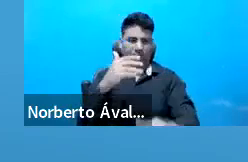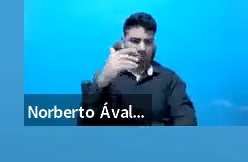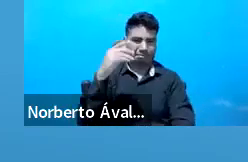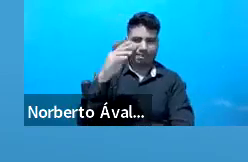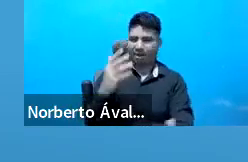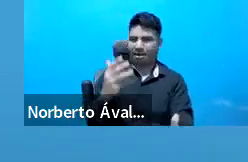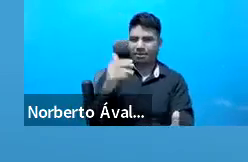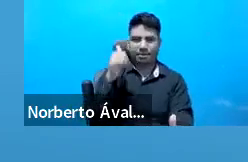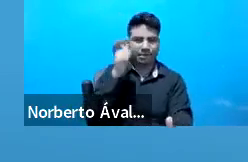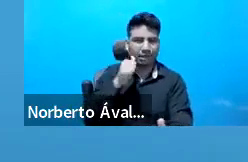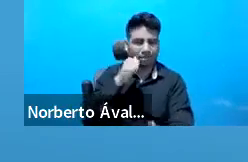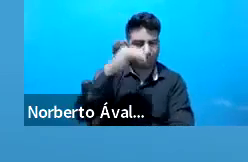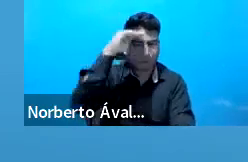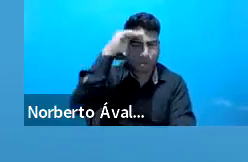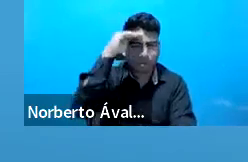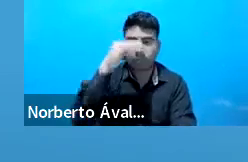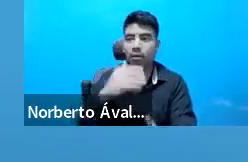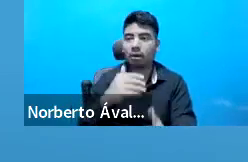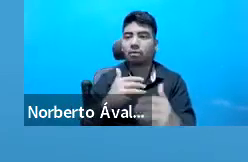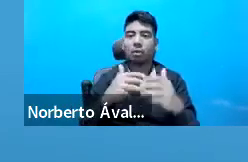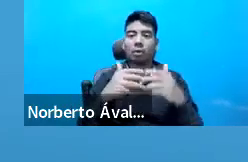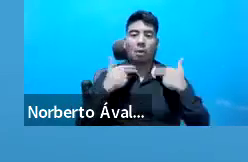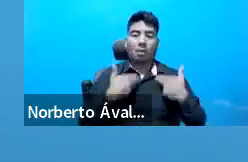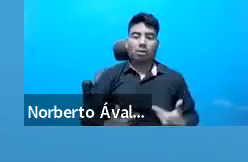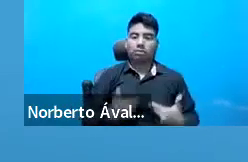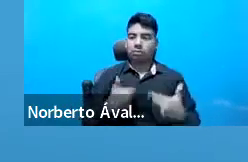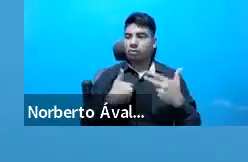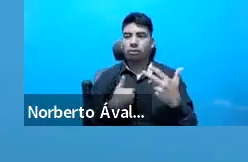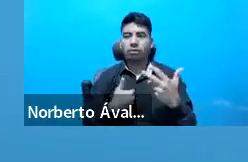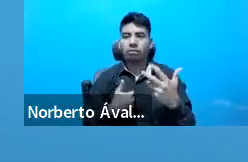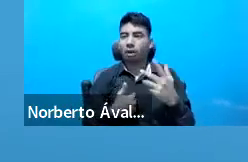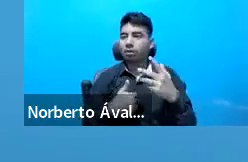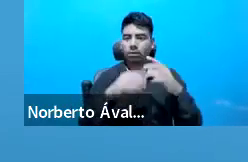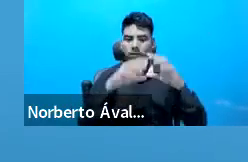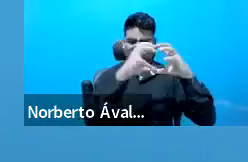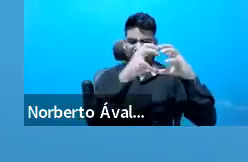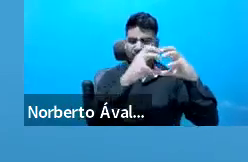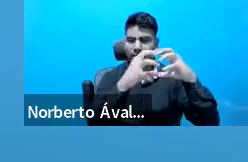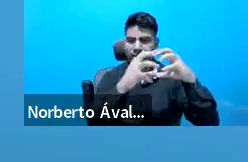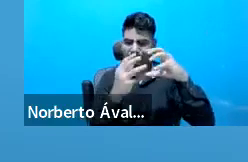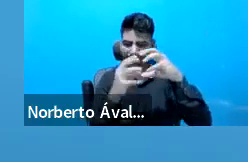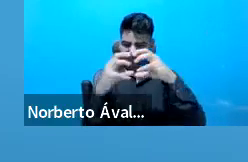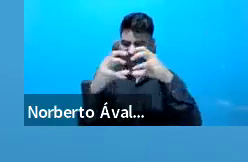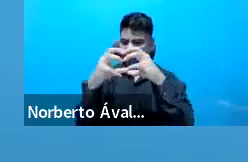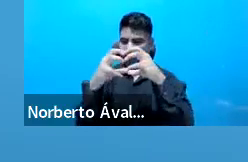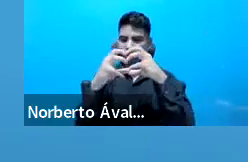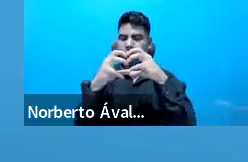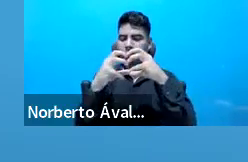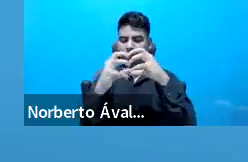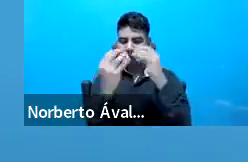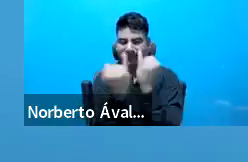mente está construida como una computadora por solamente llena de tadora solamente llena de de cuestiones abstractas.